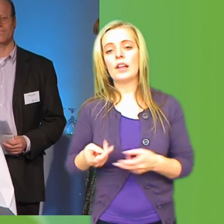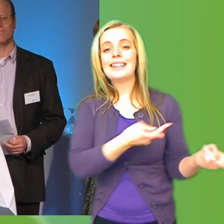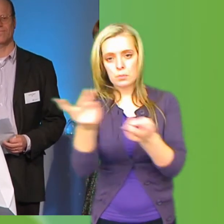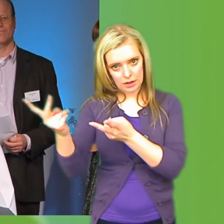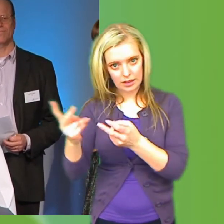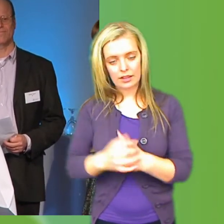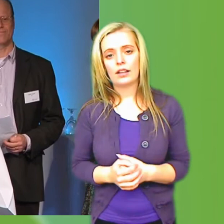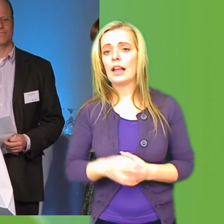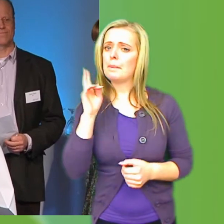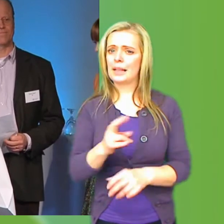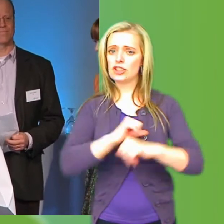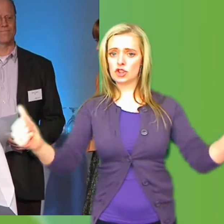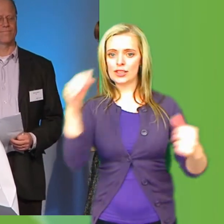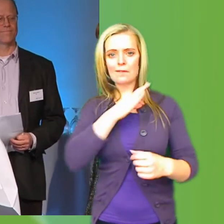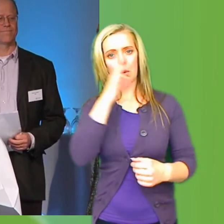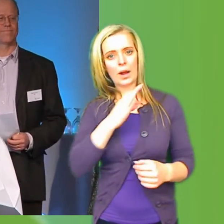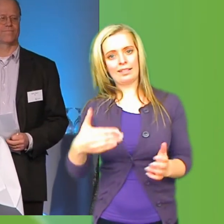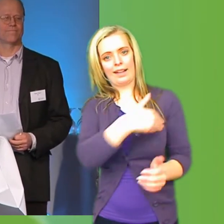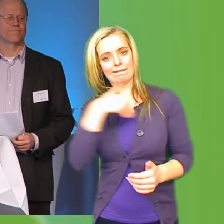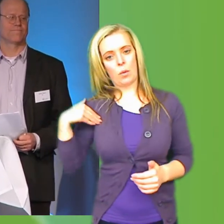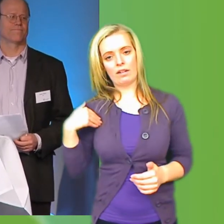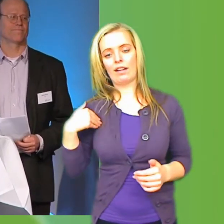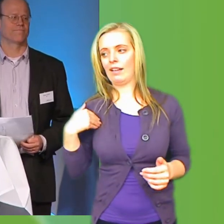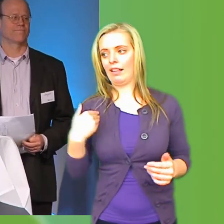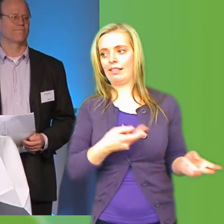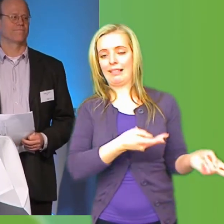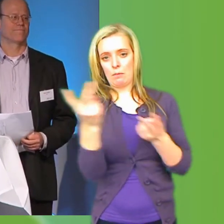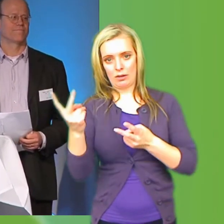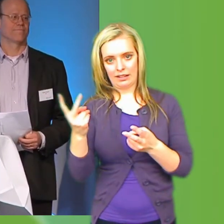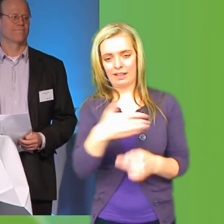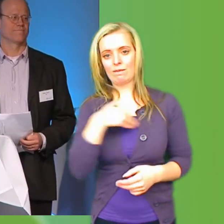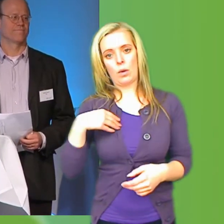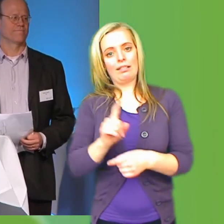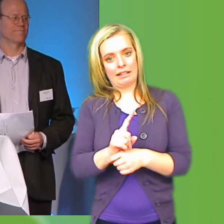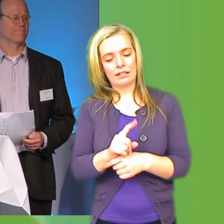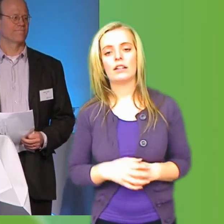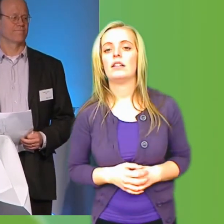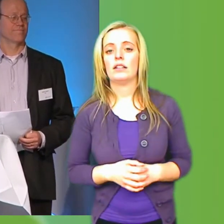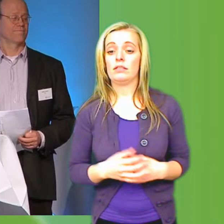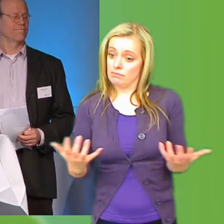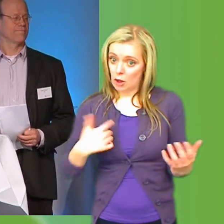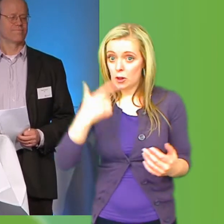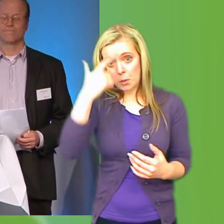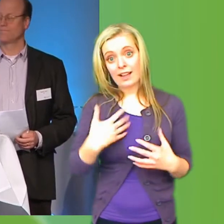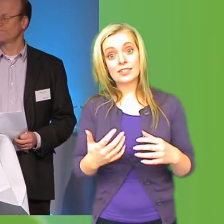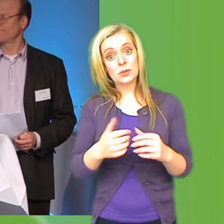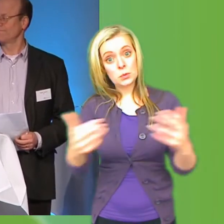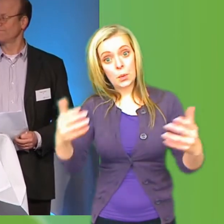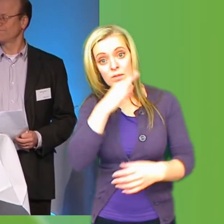nu. Vi formulerade det historiska dokumentet på skärmen